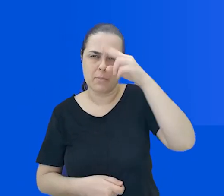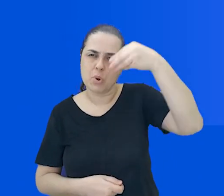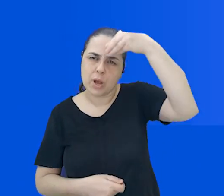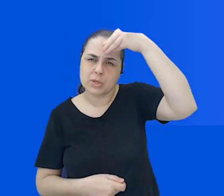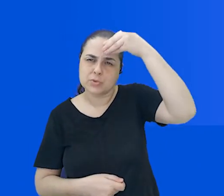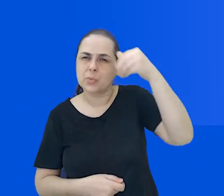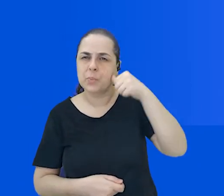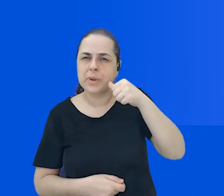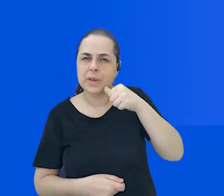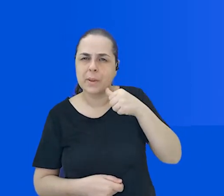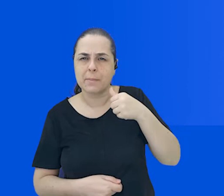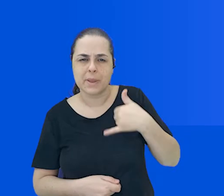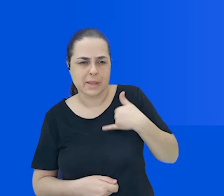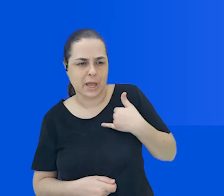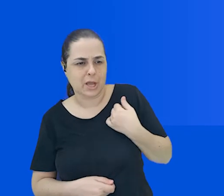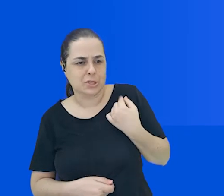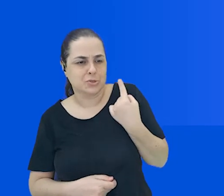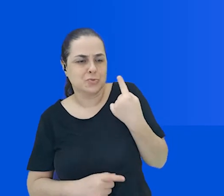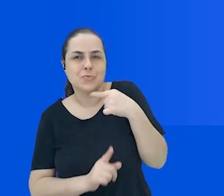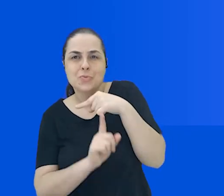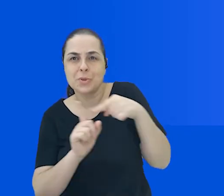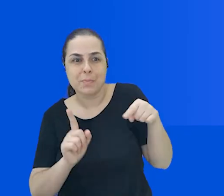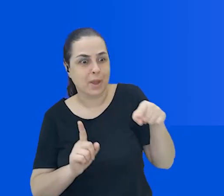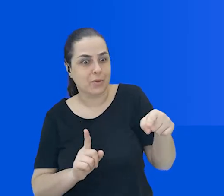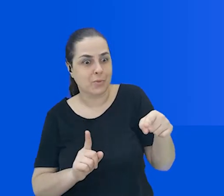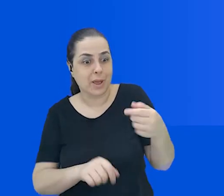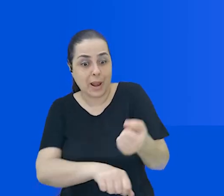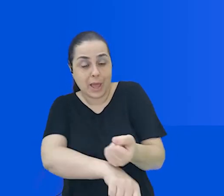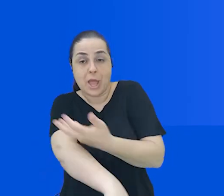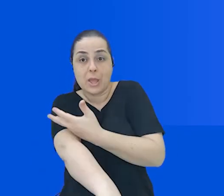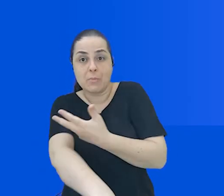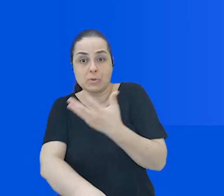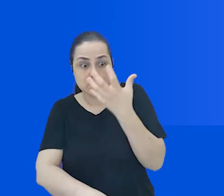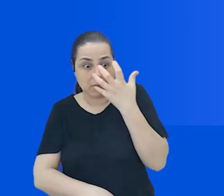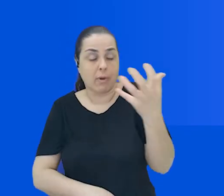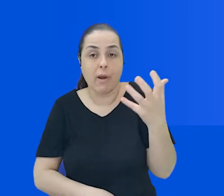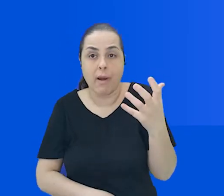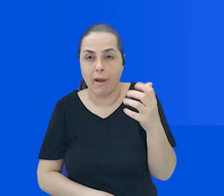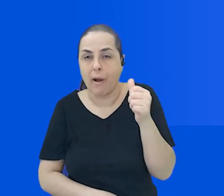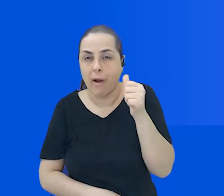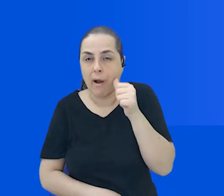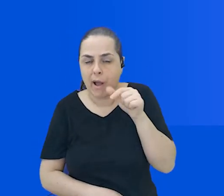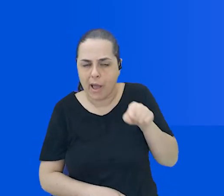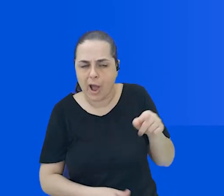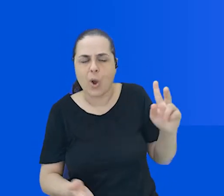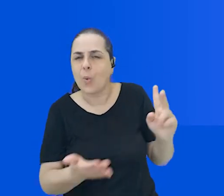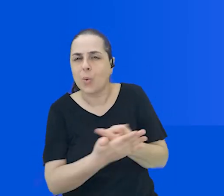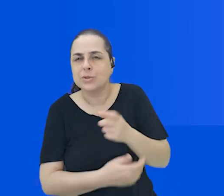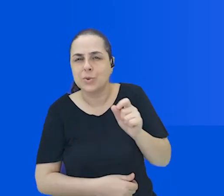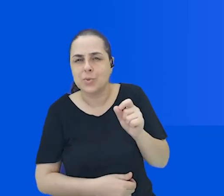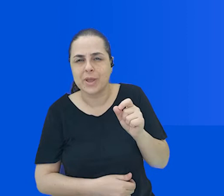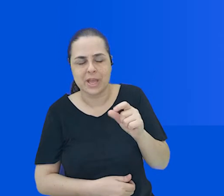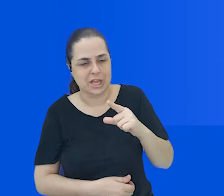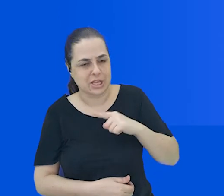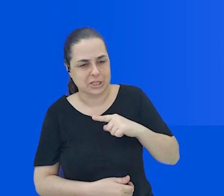acho que já contei essa história para vocês. Mas sendo sequestrada pelas emoções dela, o que aconteceu foi ela levantou um potinho que era o negócio